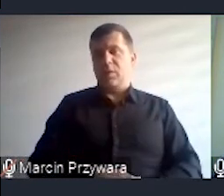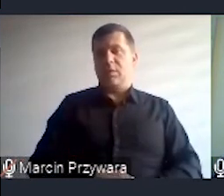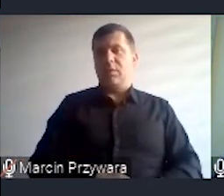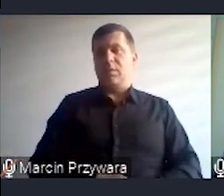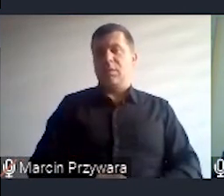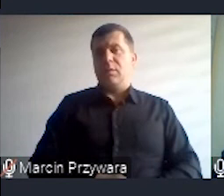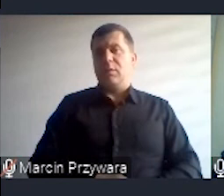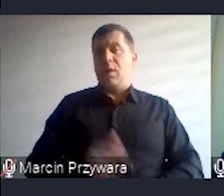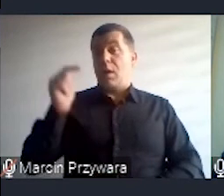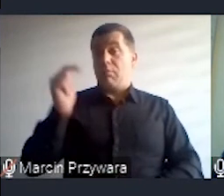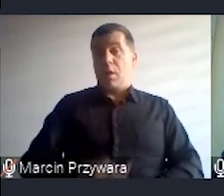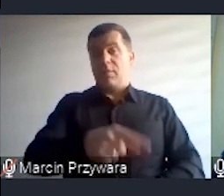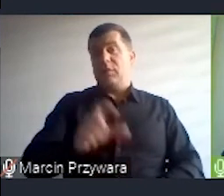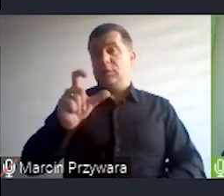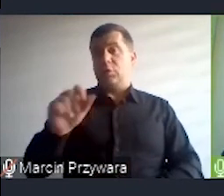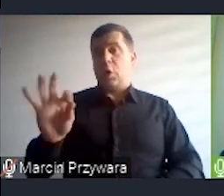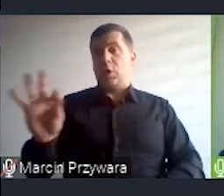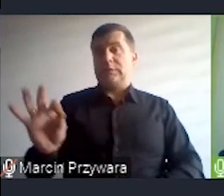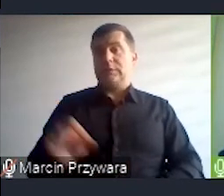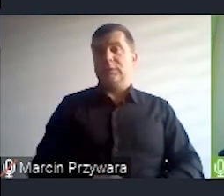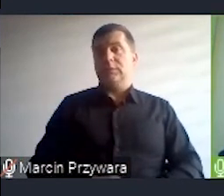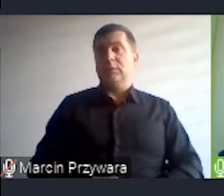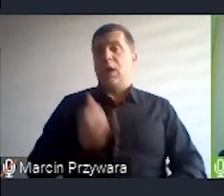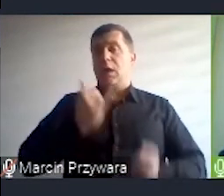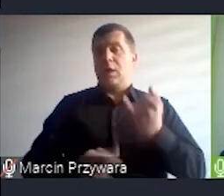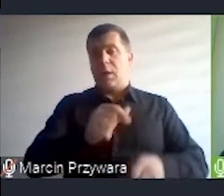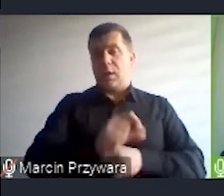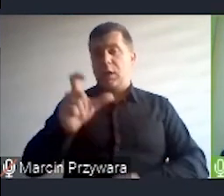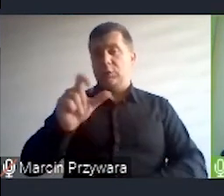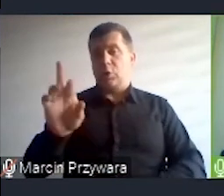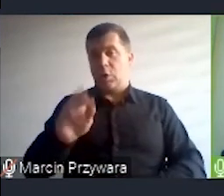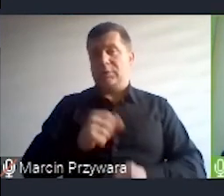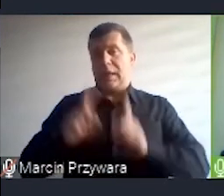a powinny być cross-financingiem. Jeśli są cross-financingiem realnie nie ma znaczenia